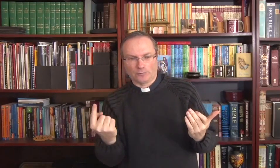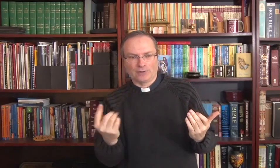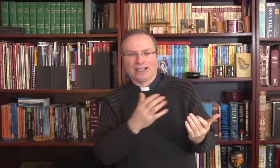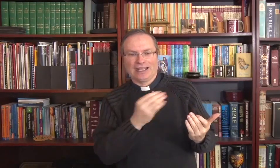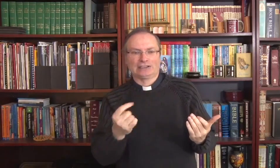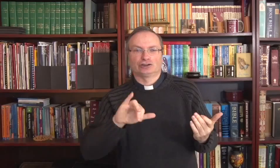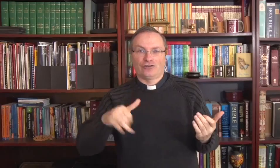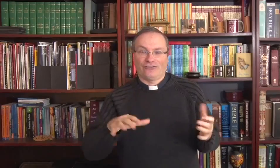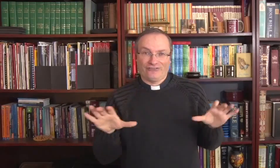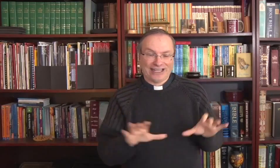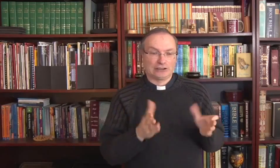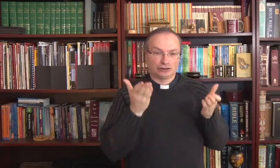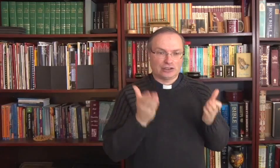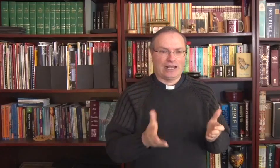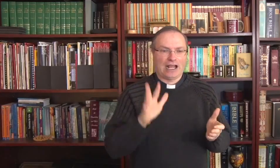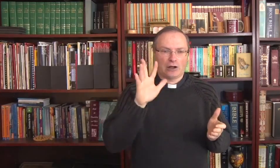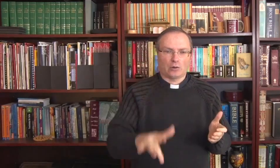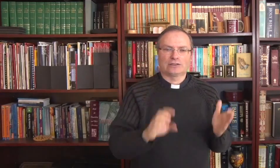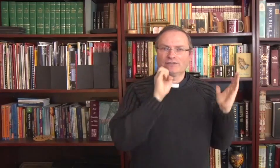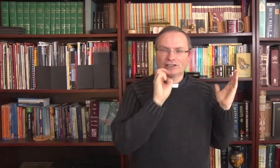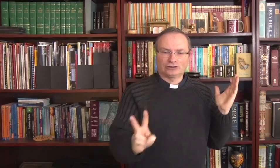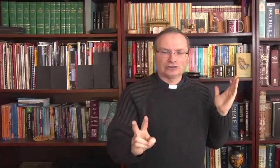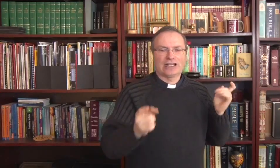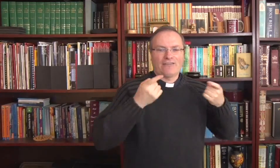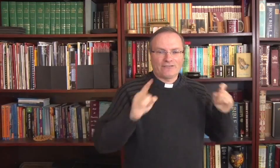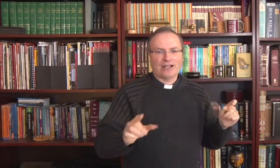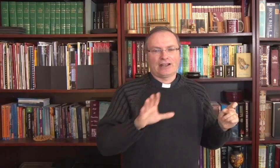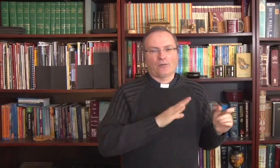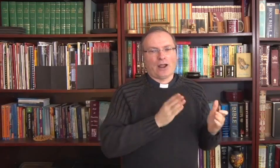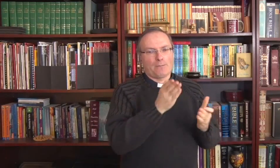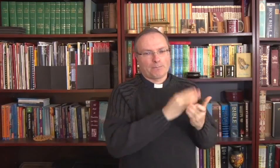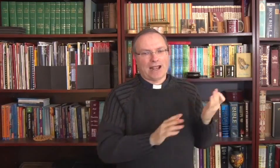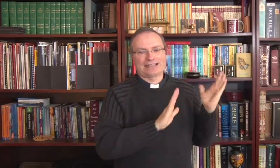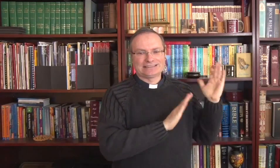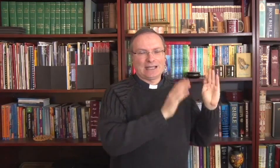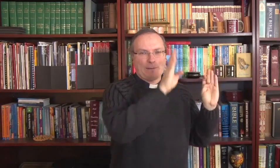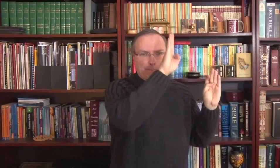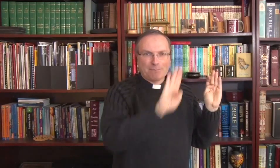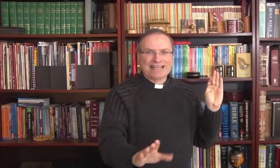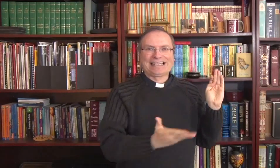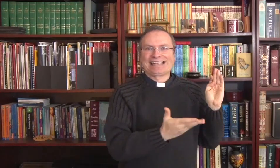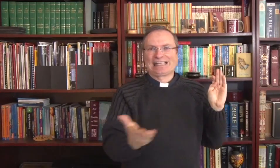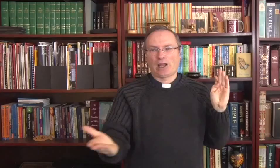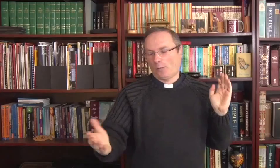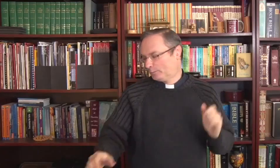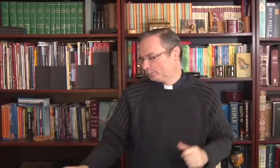et je fais cela à cause de l’Évangile afin d’avoir part à ses bénédictions.